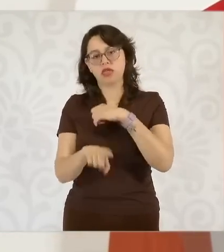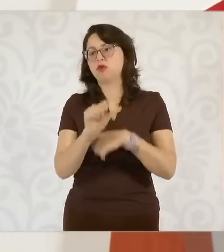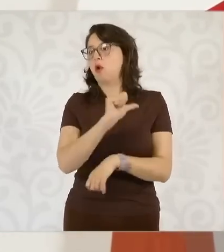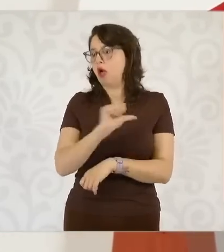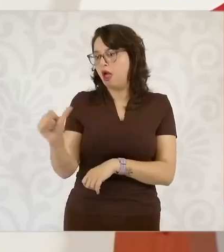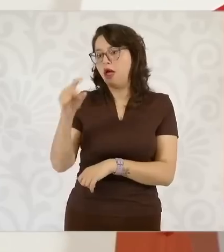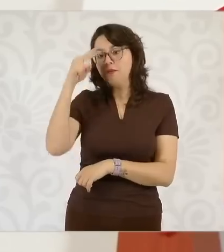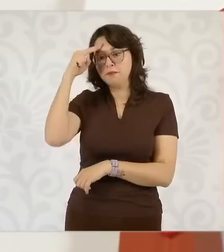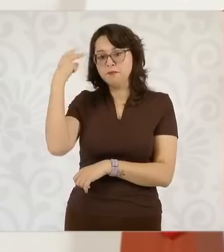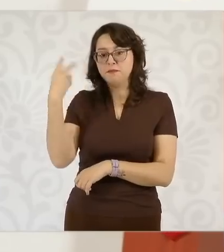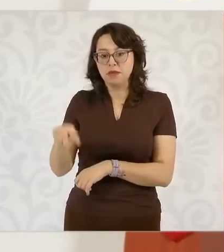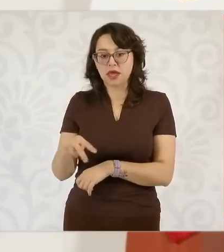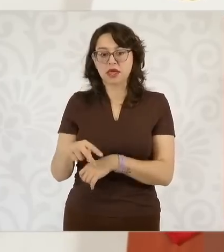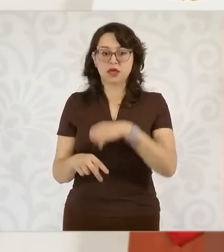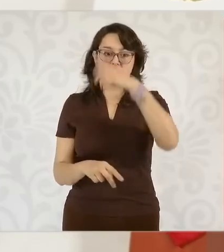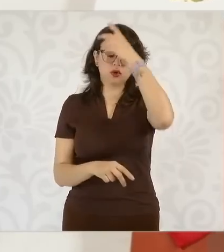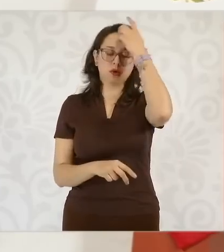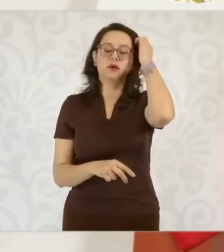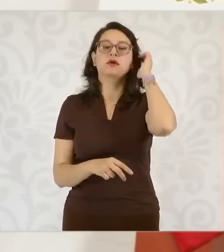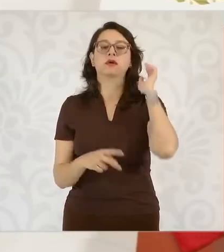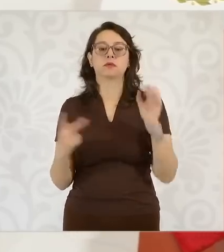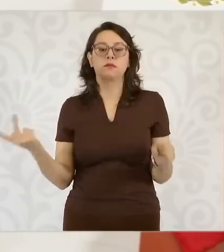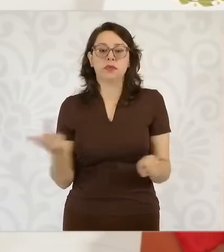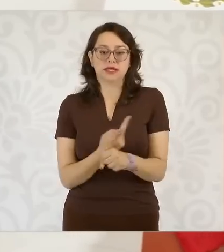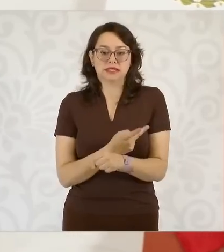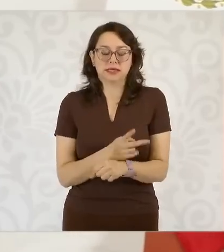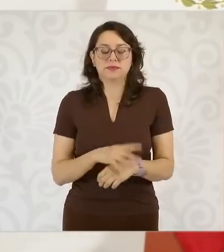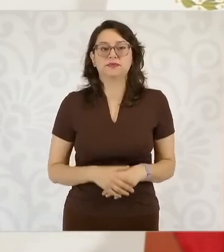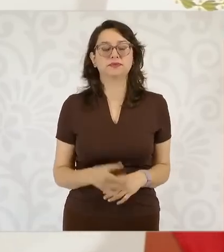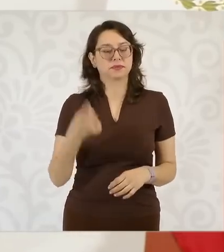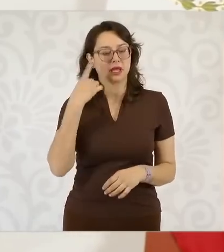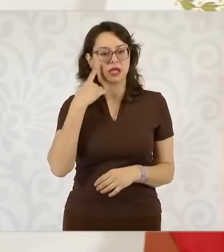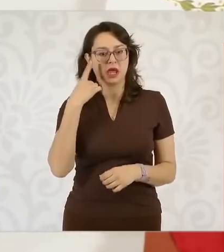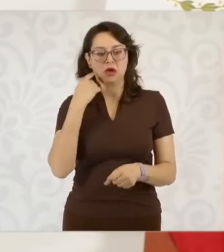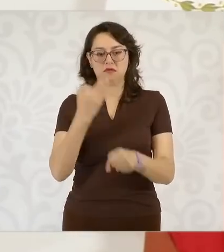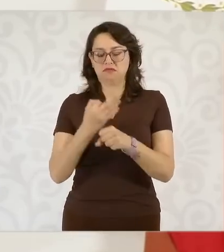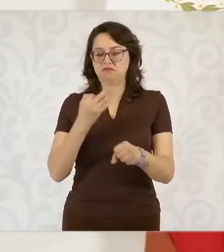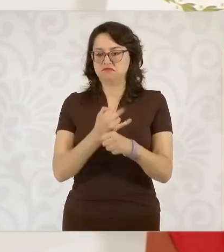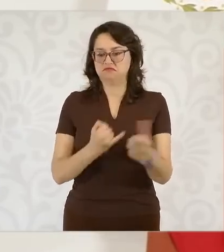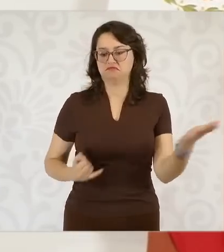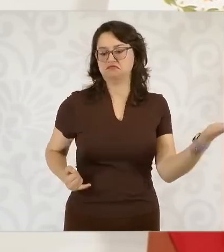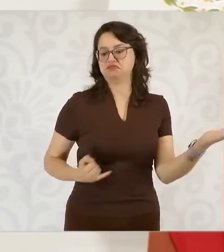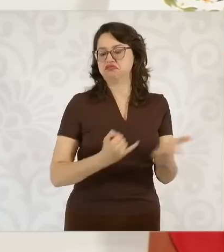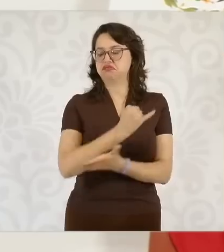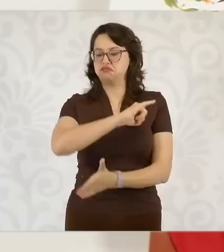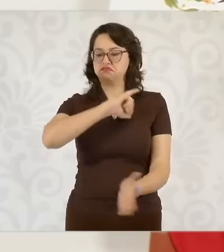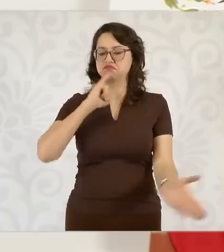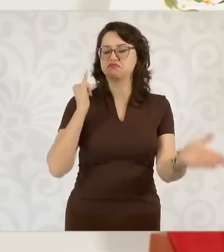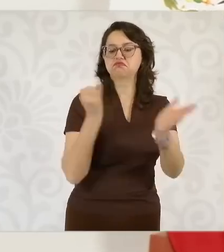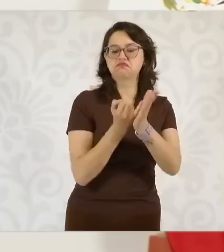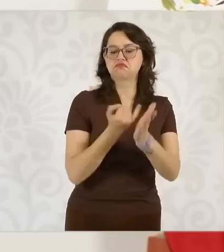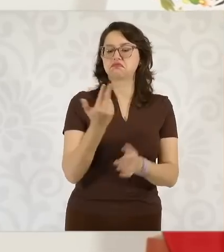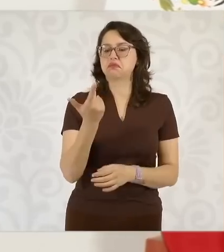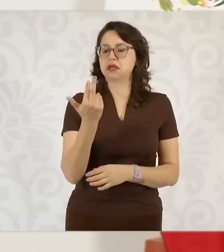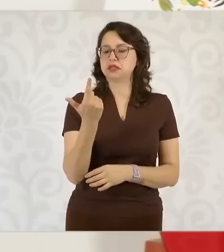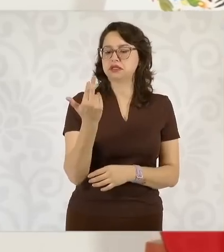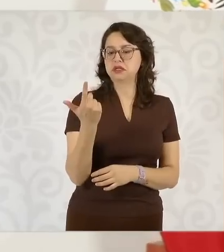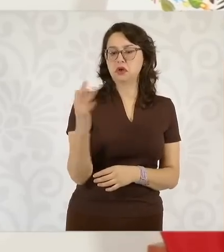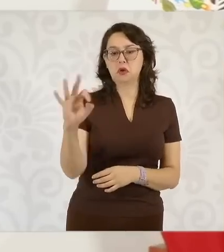gente qué es esto del 25% de aranceles México exporta Hoy somos el principal socio comercial